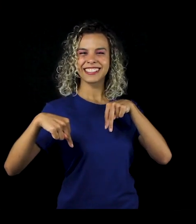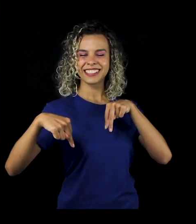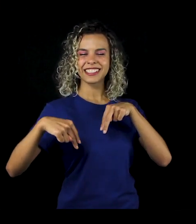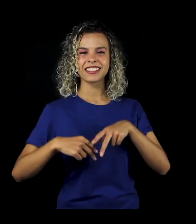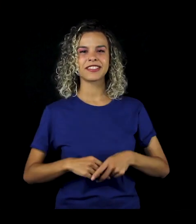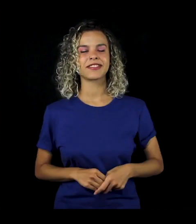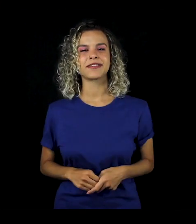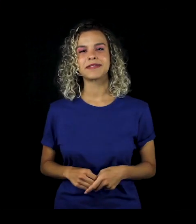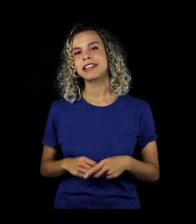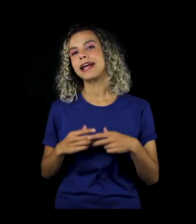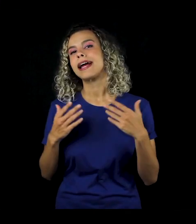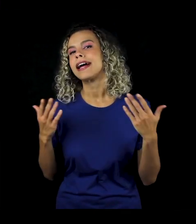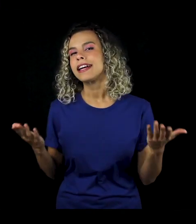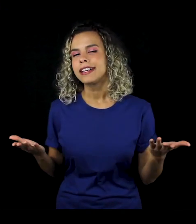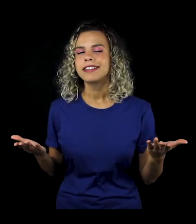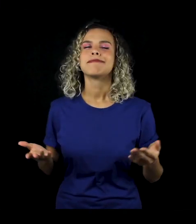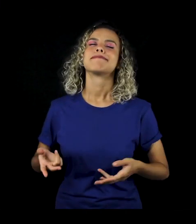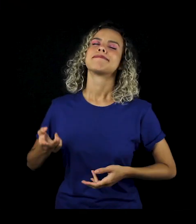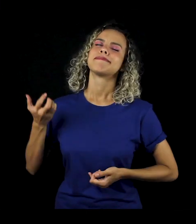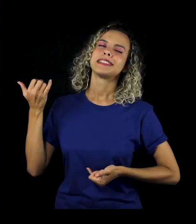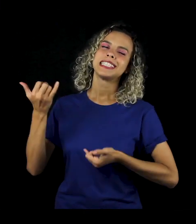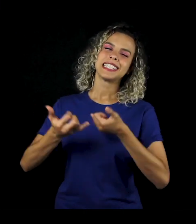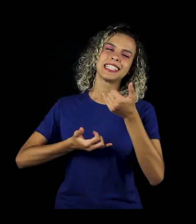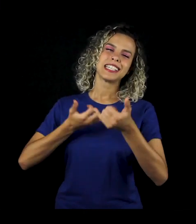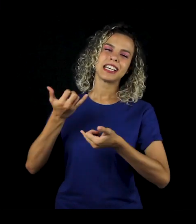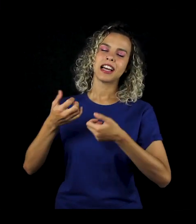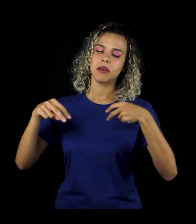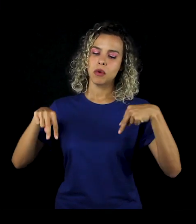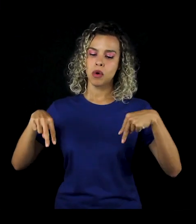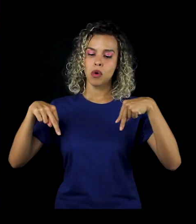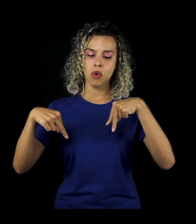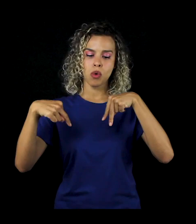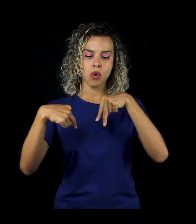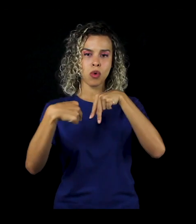E assim a gente segue até voltar ao mesmo lugar.